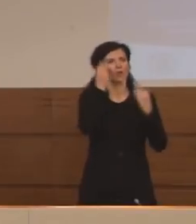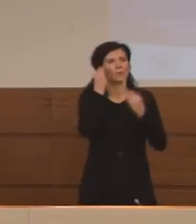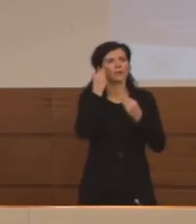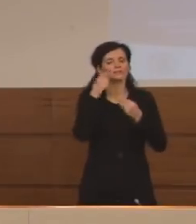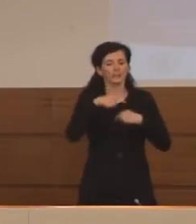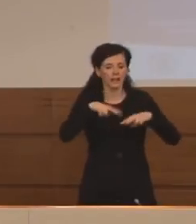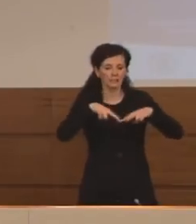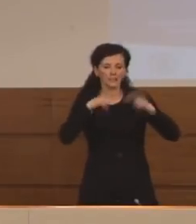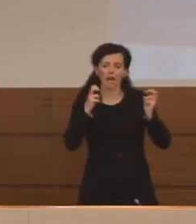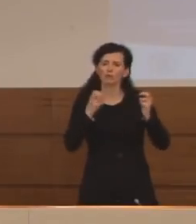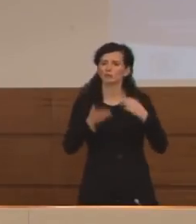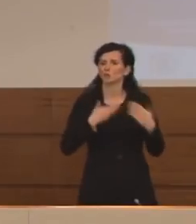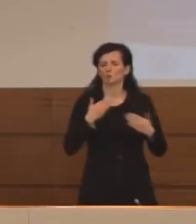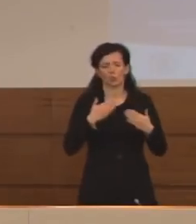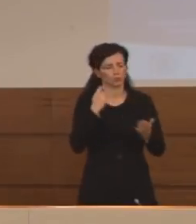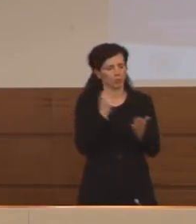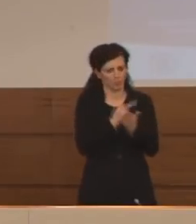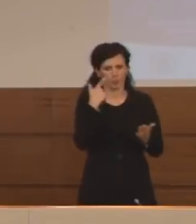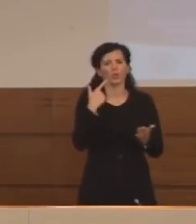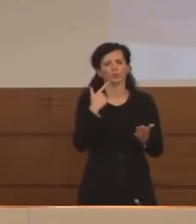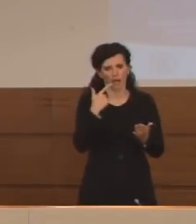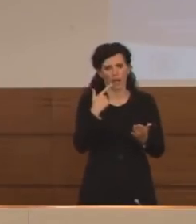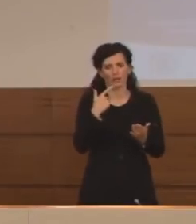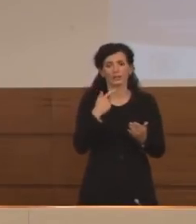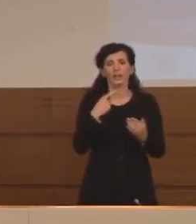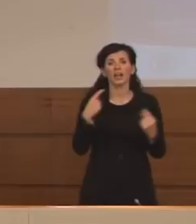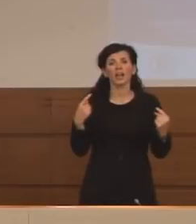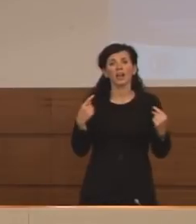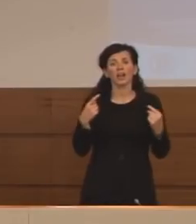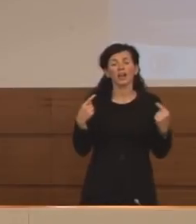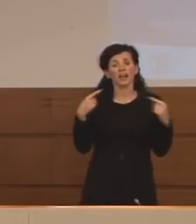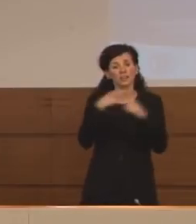In Svezia voi potete aspettare anche 10 giorni dopo essere ospedalizzati